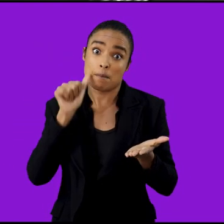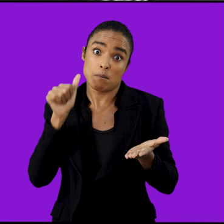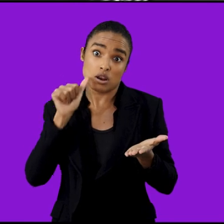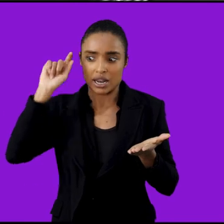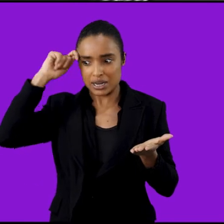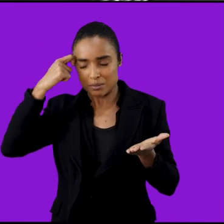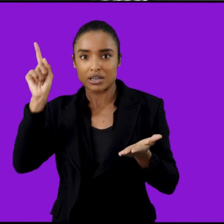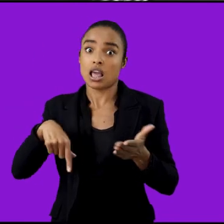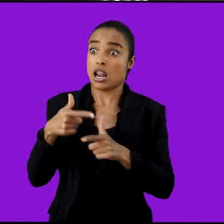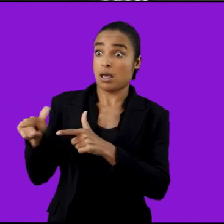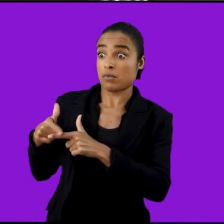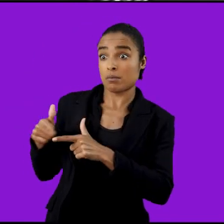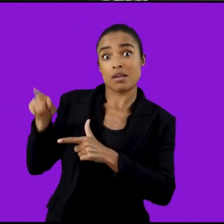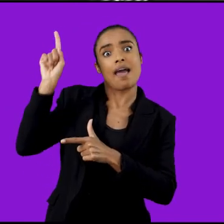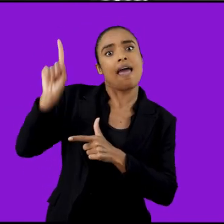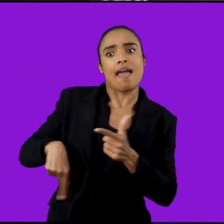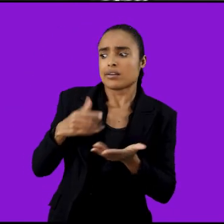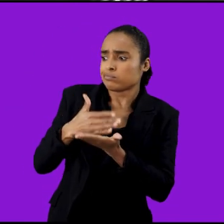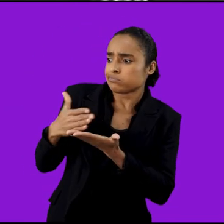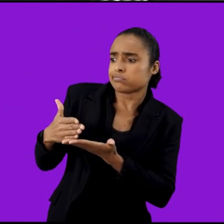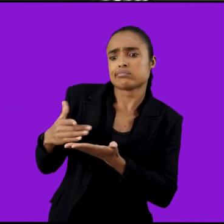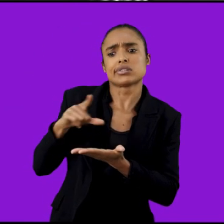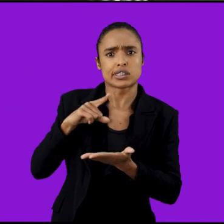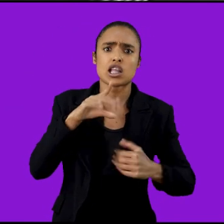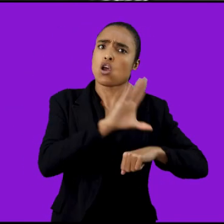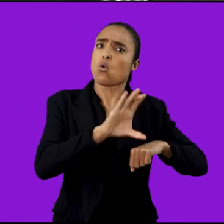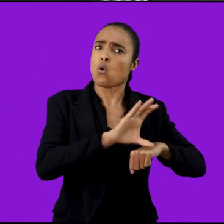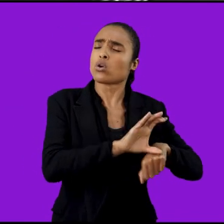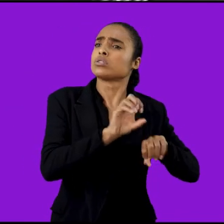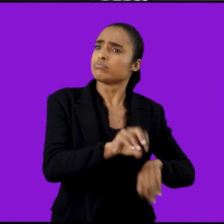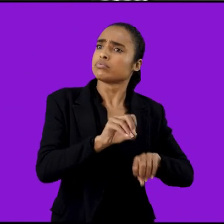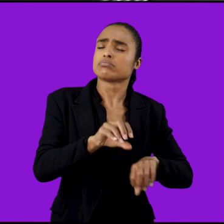negro é crédito né… Tipo tá muitos cursos de educação tá eu aprendo, mas e aí cadê